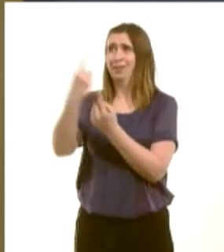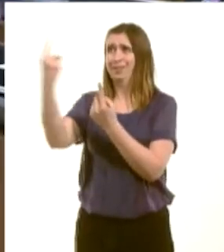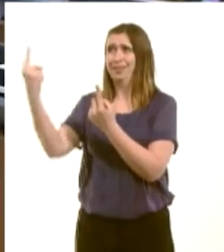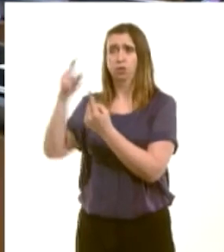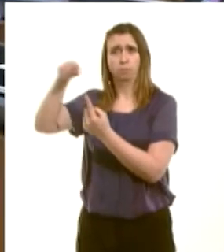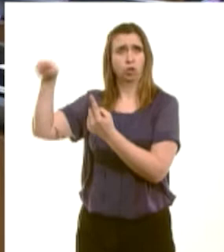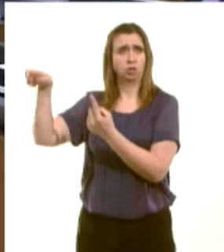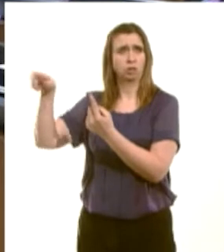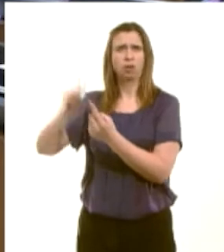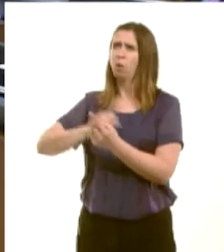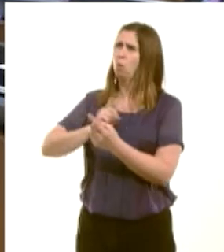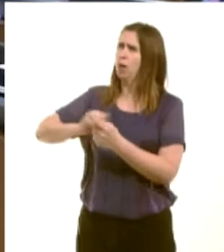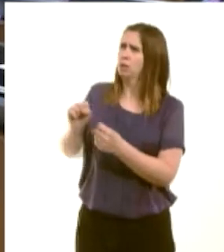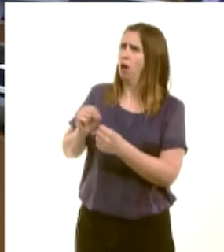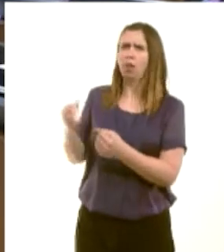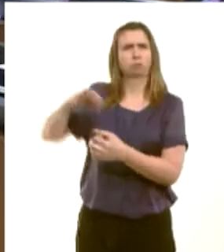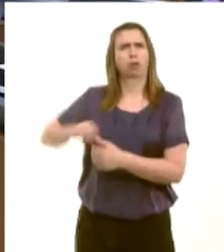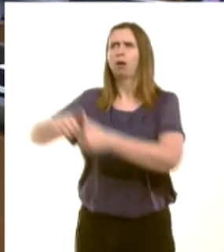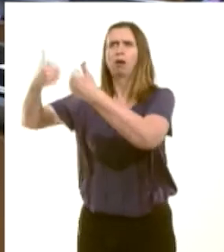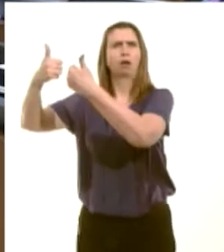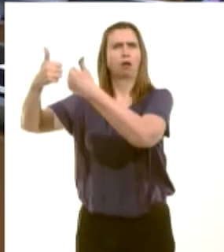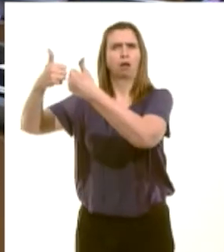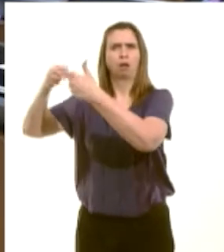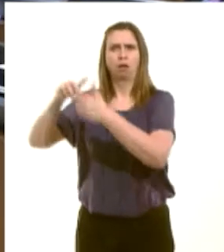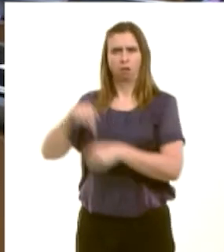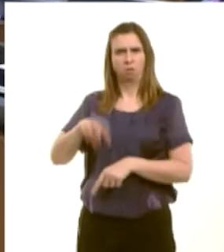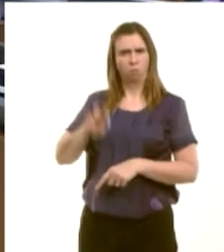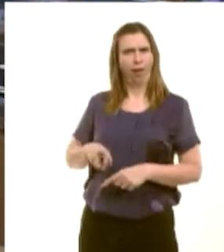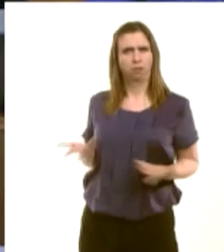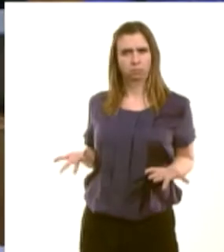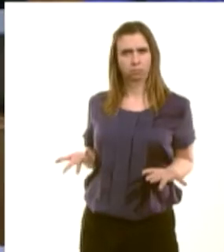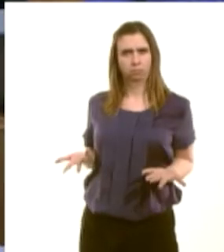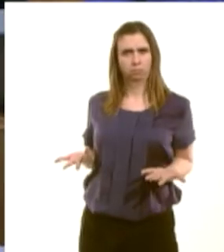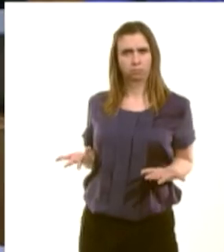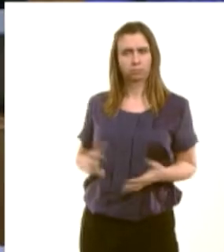ond fe fydden nhwín dweud nad ydy hynnyín ddigon i ddechrau gydag e, ond rydyn niín